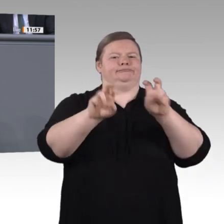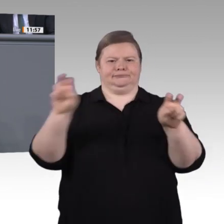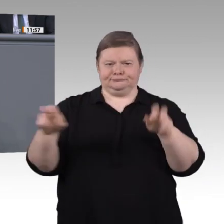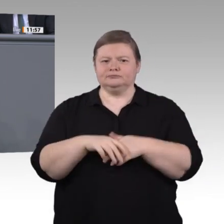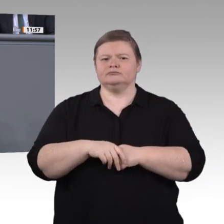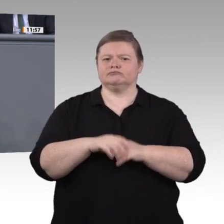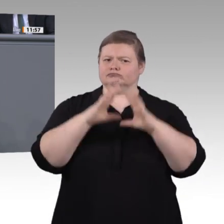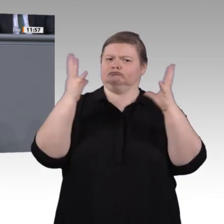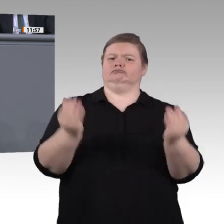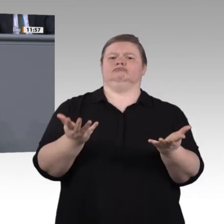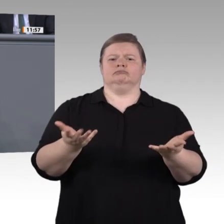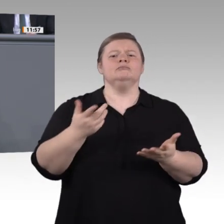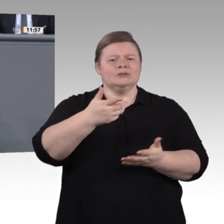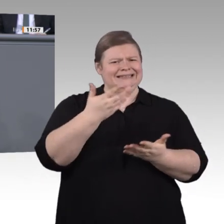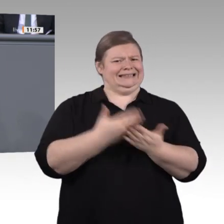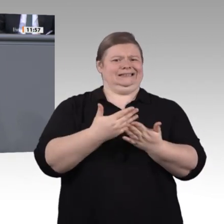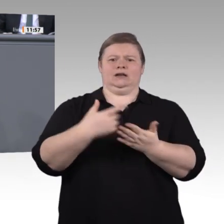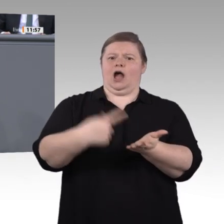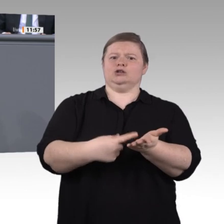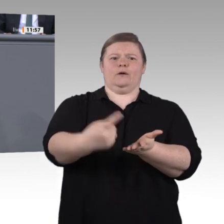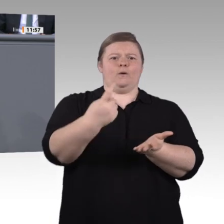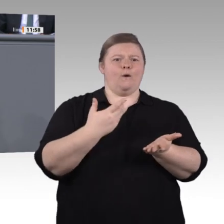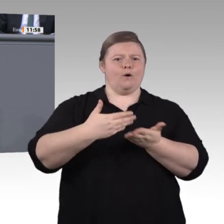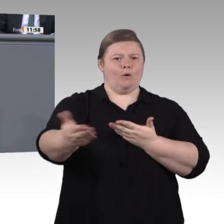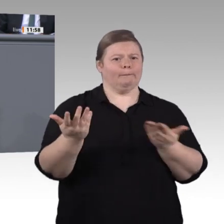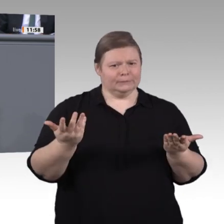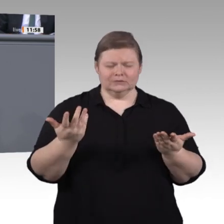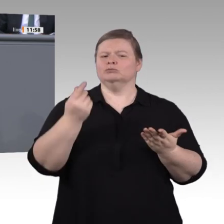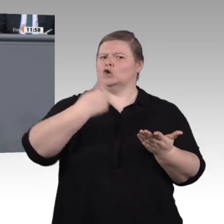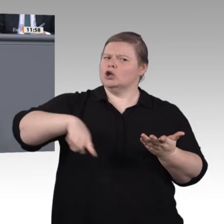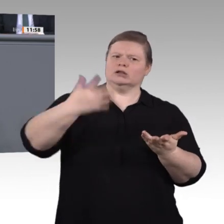Menschen meiner Generation ohne Berufsabschluss. Ich sage hier offen: Ich mache mir weniger